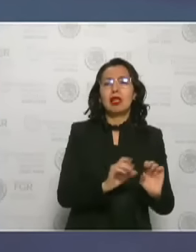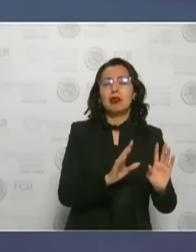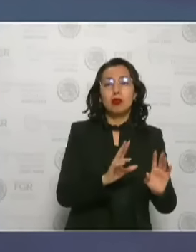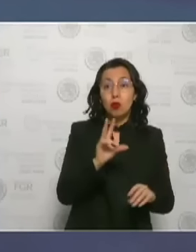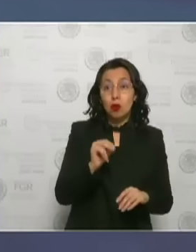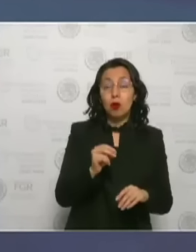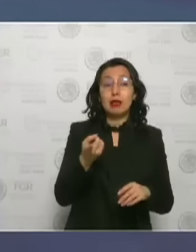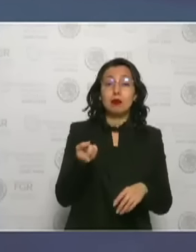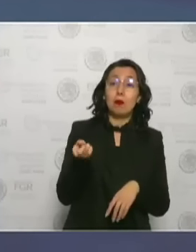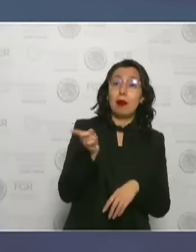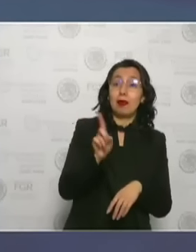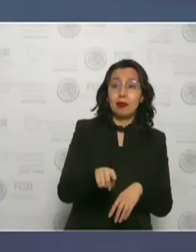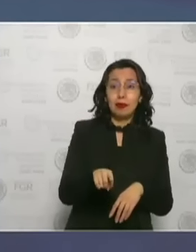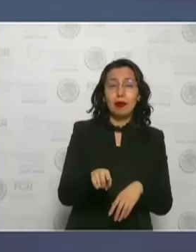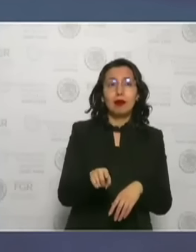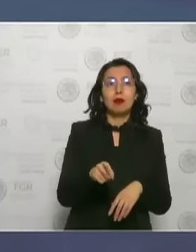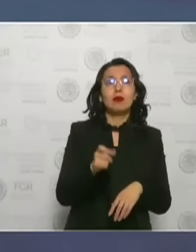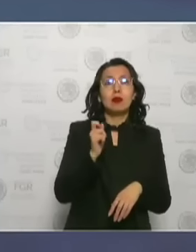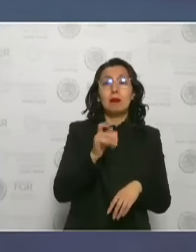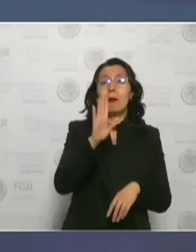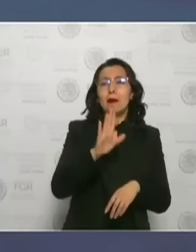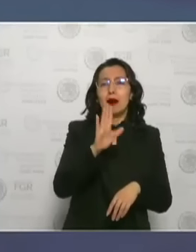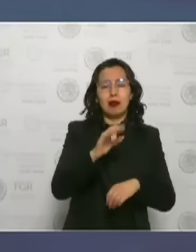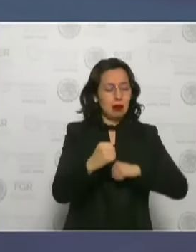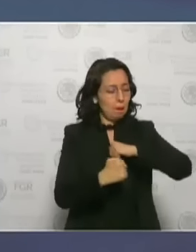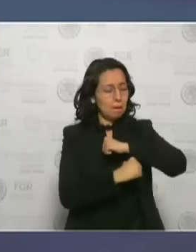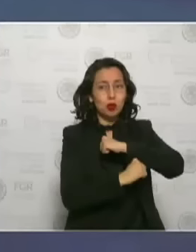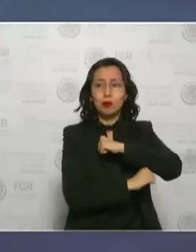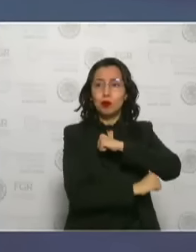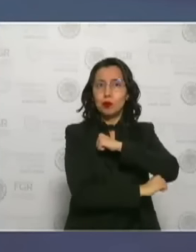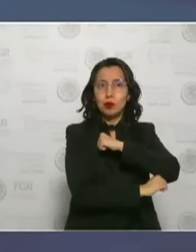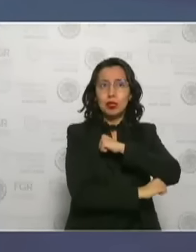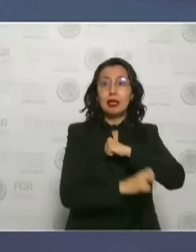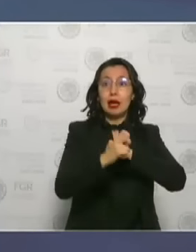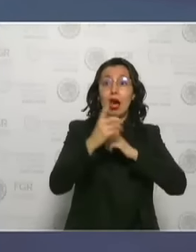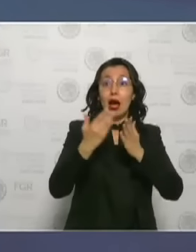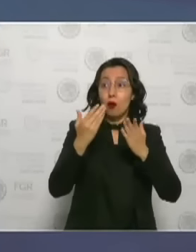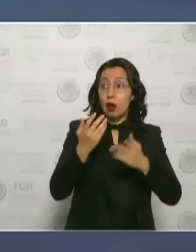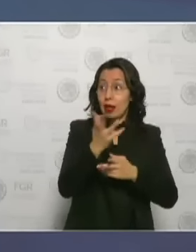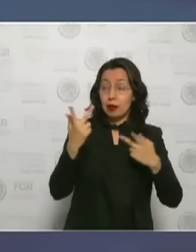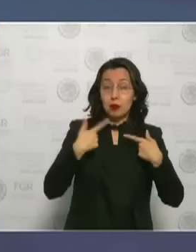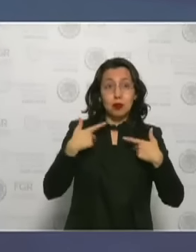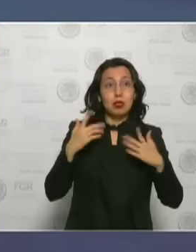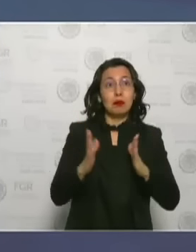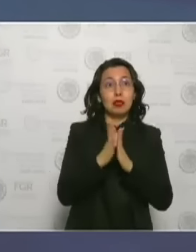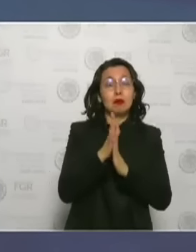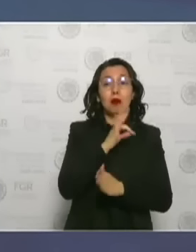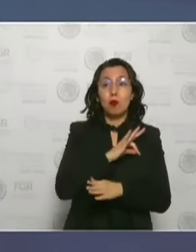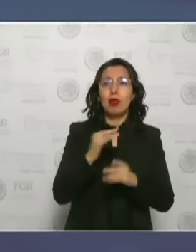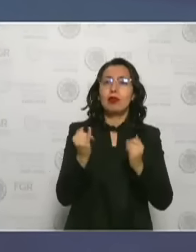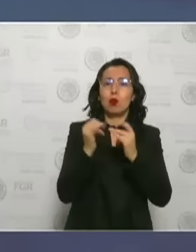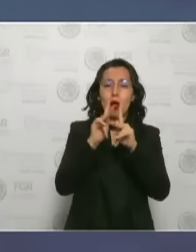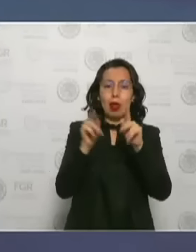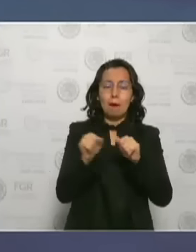un mandato. Es el cimiento sobre el cual descansa nuestra democracia, nuestra paz y nuestro contrato